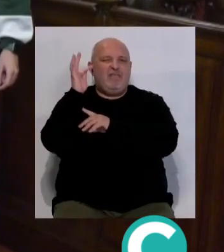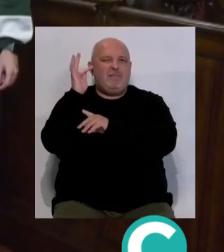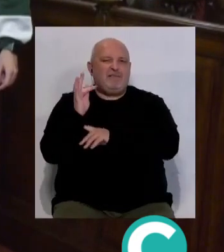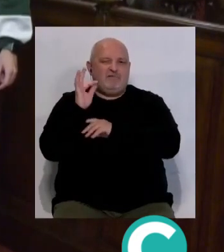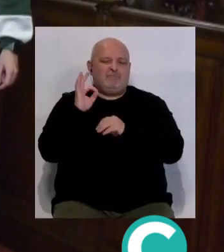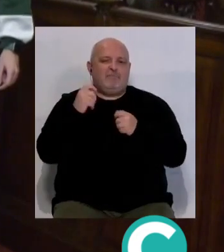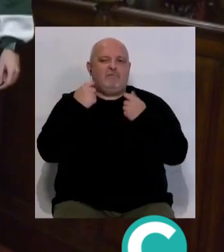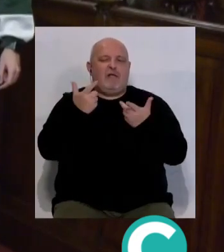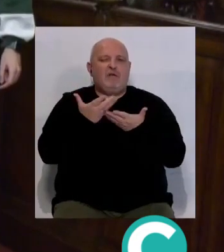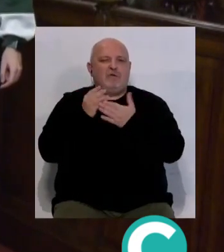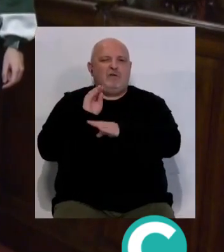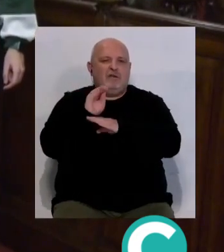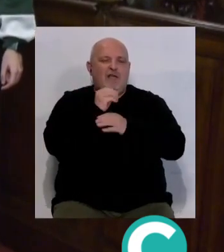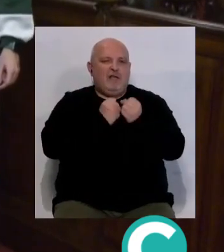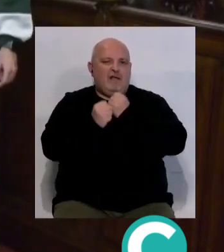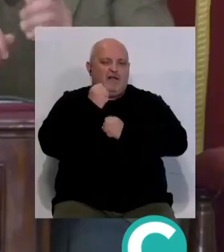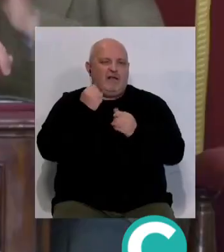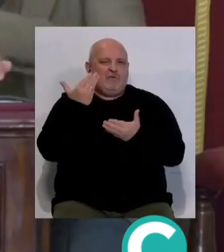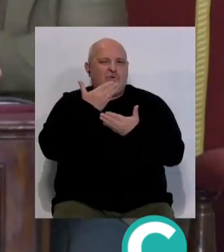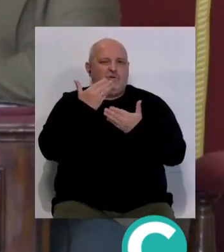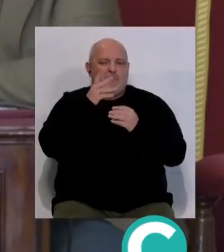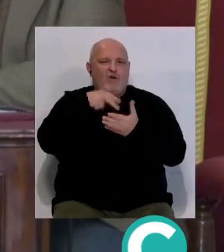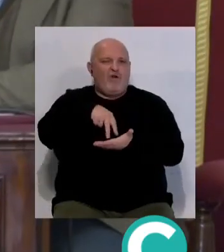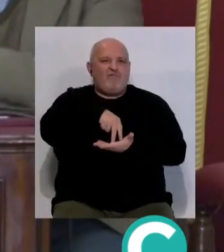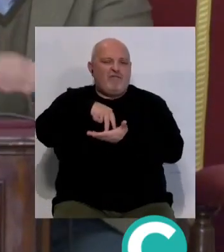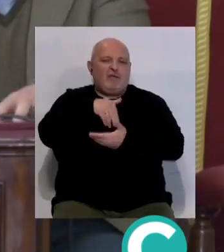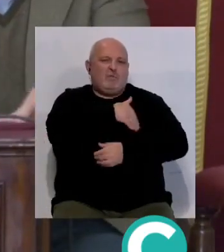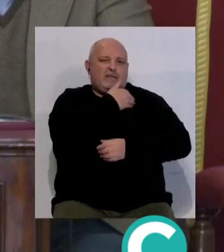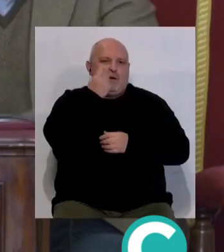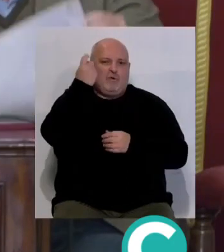entregado sus ayudas económicas de estudio por orfandad a estudiantes de la Universidad de